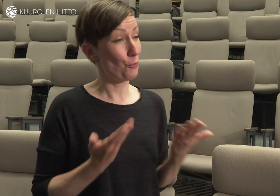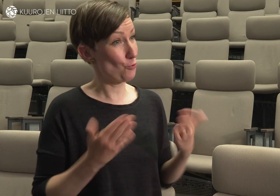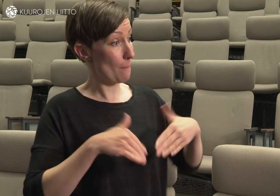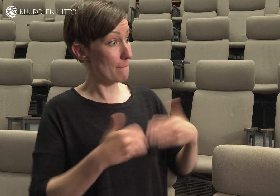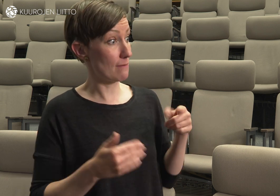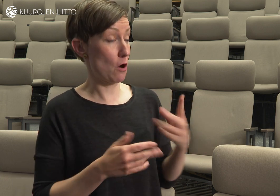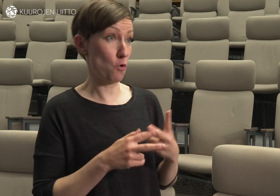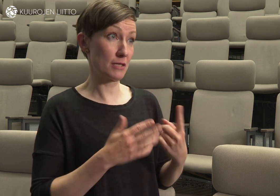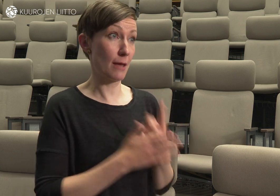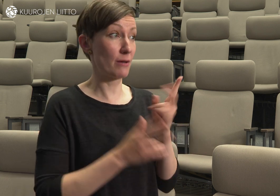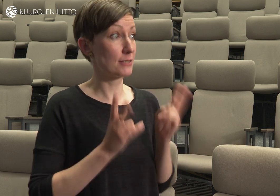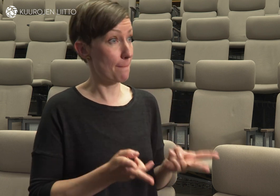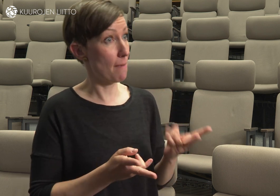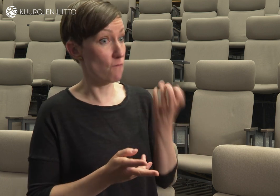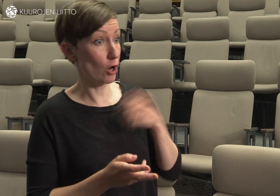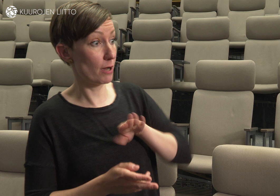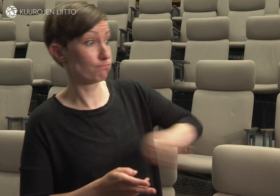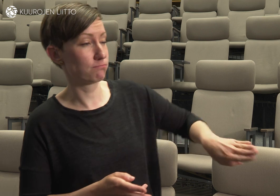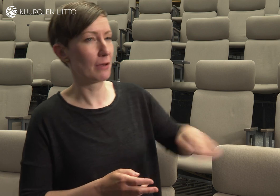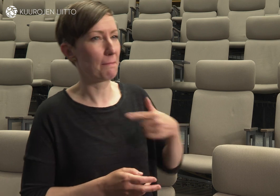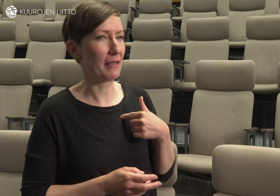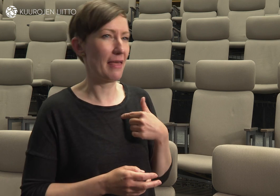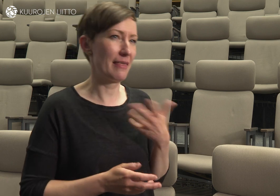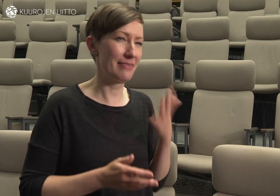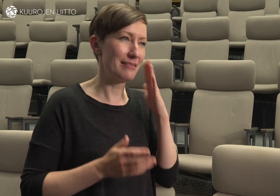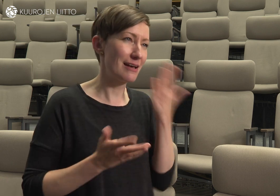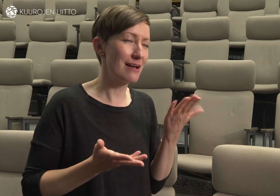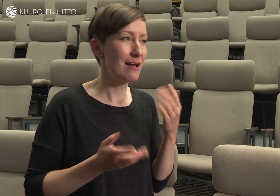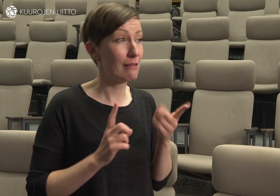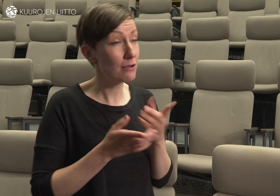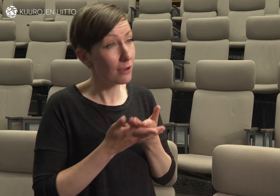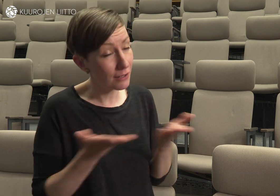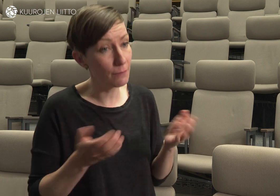En tiedä, voisiko näin tapahtua enää nykypäivänä, ehkä ei.